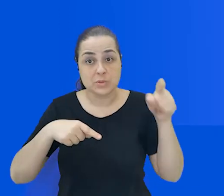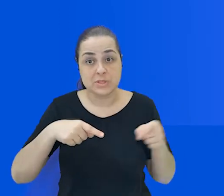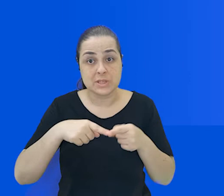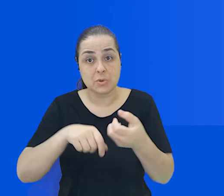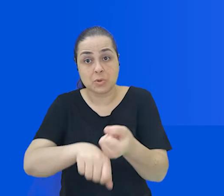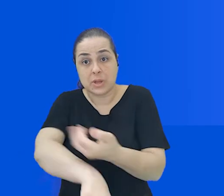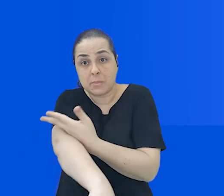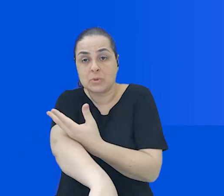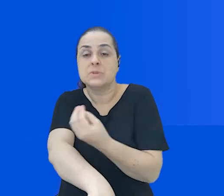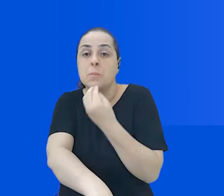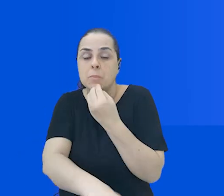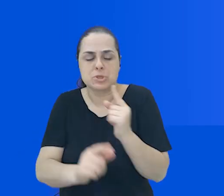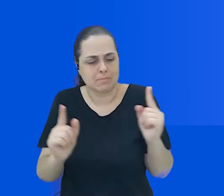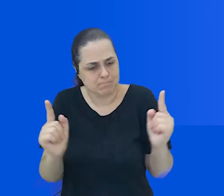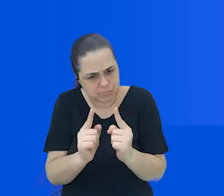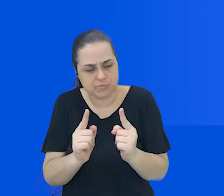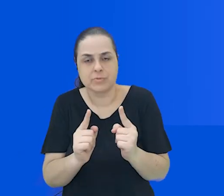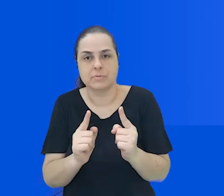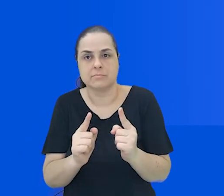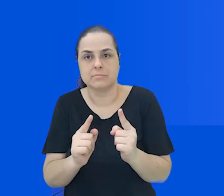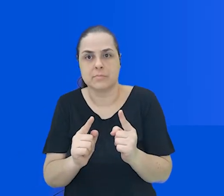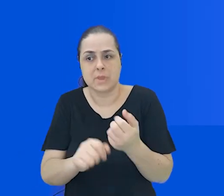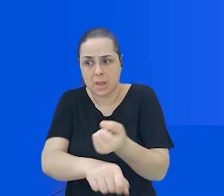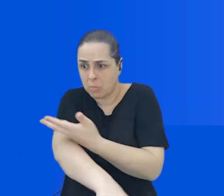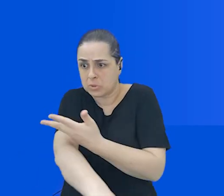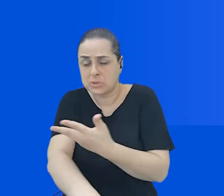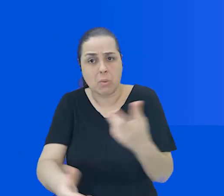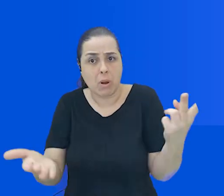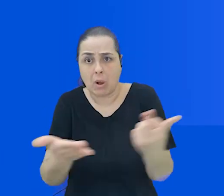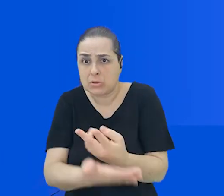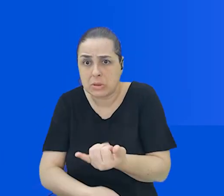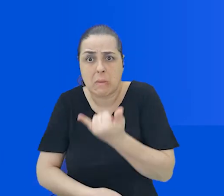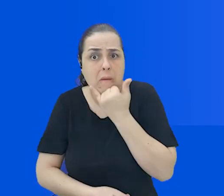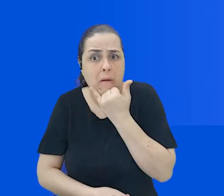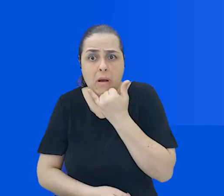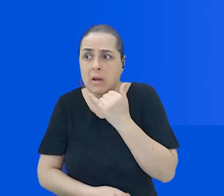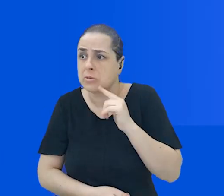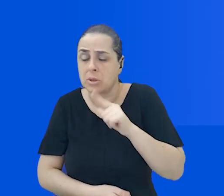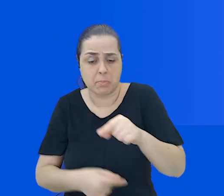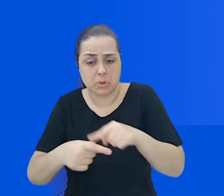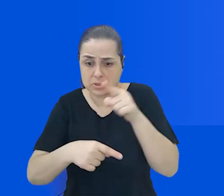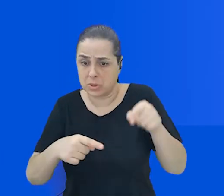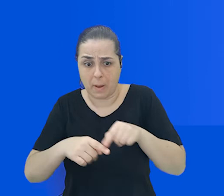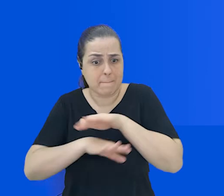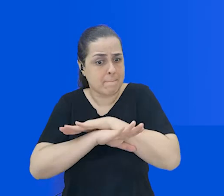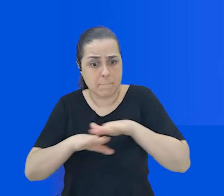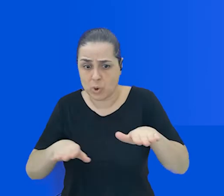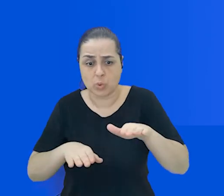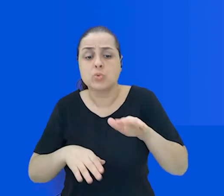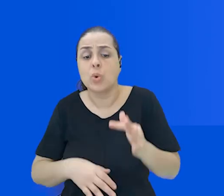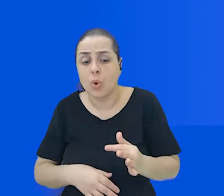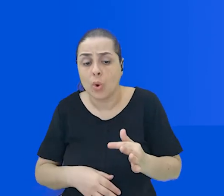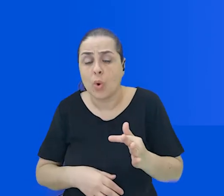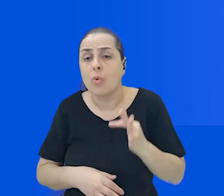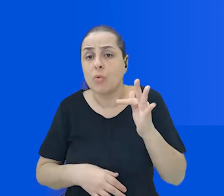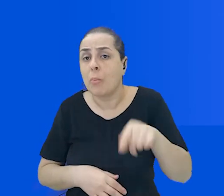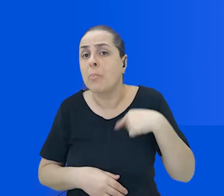A gente recebe a informação e a gente lida com ela, e é vida que segue. Seria um próximo ciclo, o próximo ciclo, as coisas que perduram muito tempo.